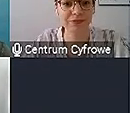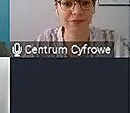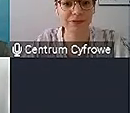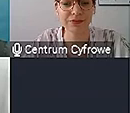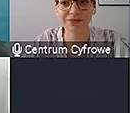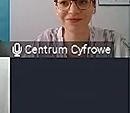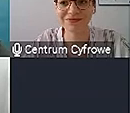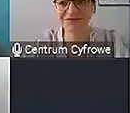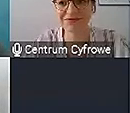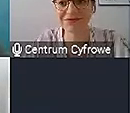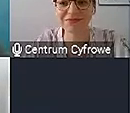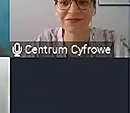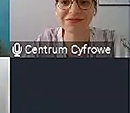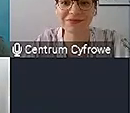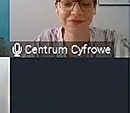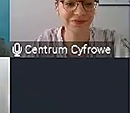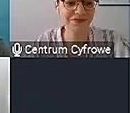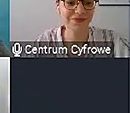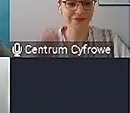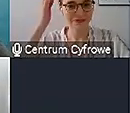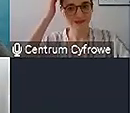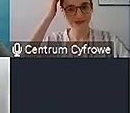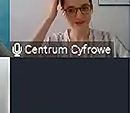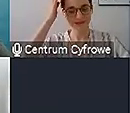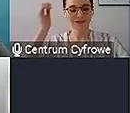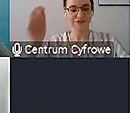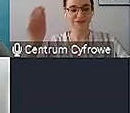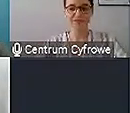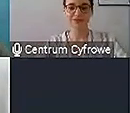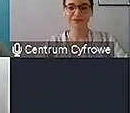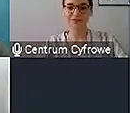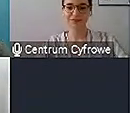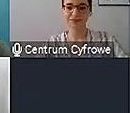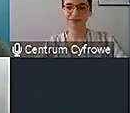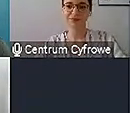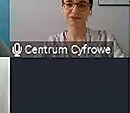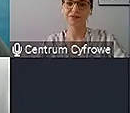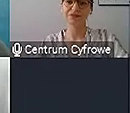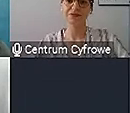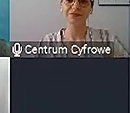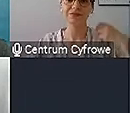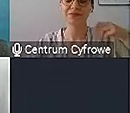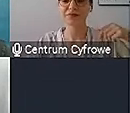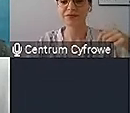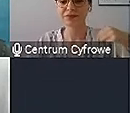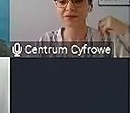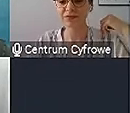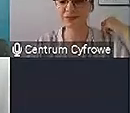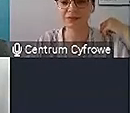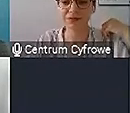żeby każdy z państwa wyszedł z przeświadczeniem, że rysowanie jest kompetencją uniwersalną dla każdego człowieka,